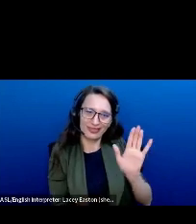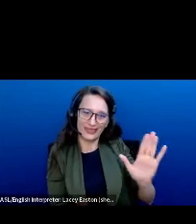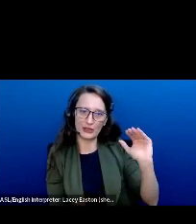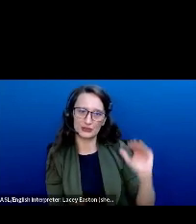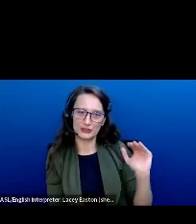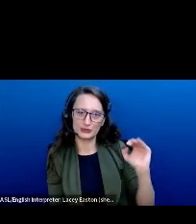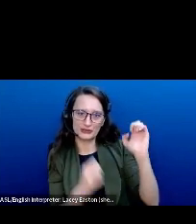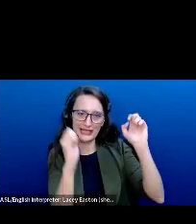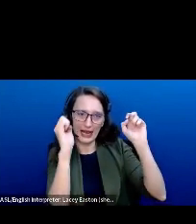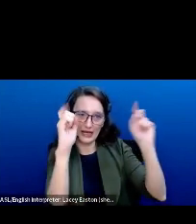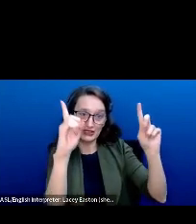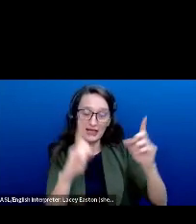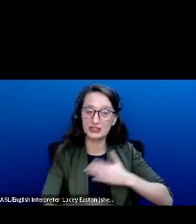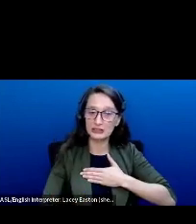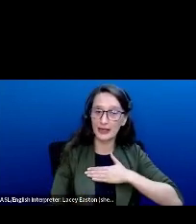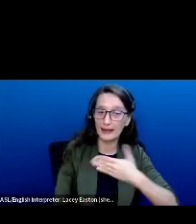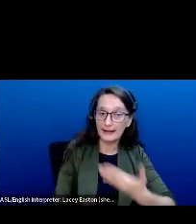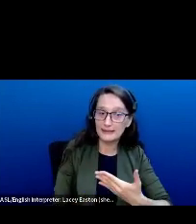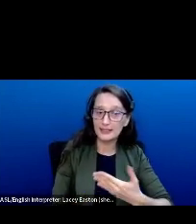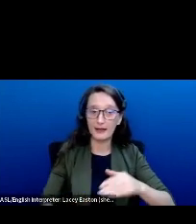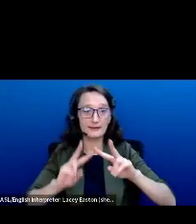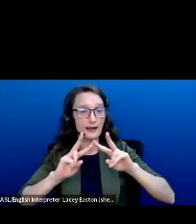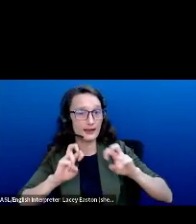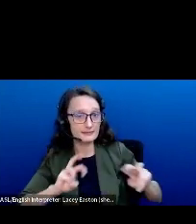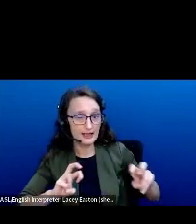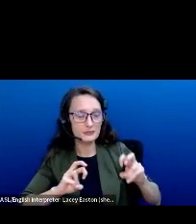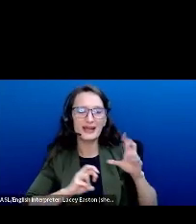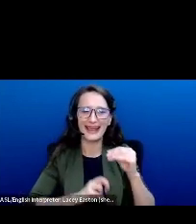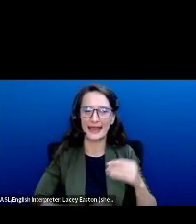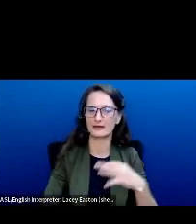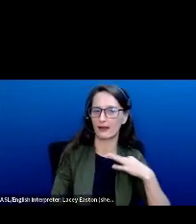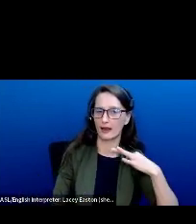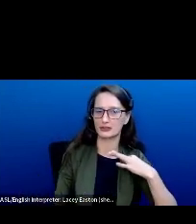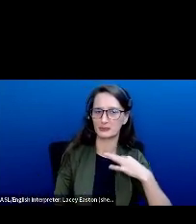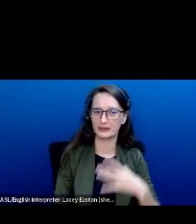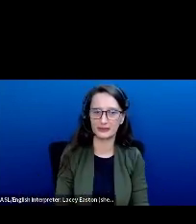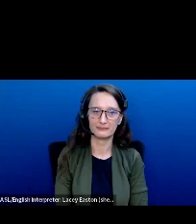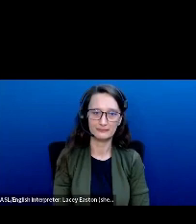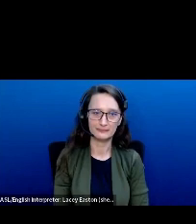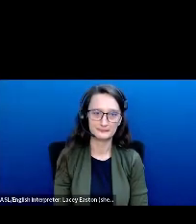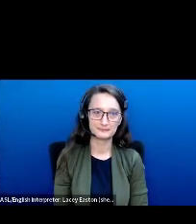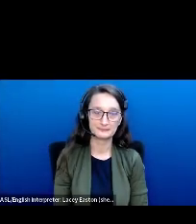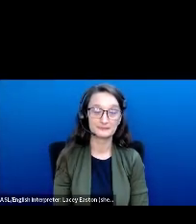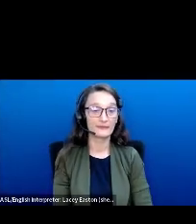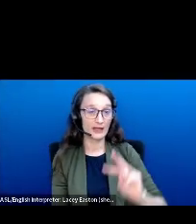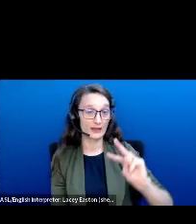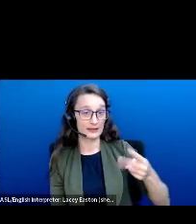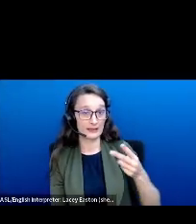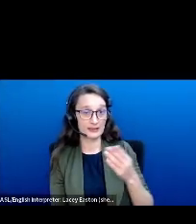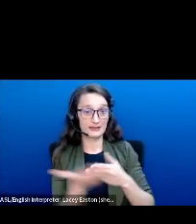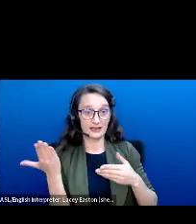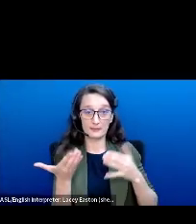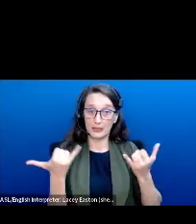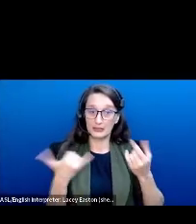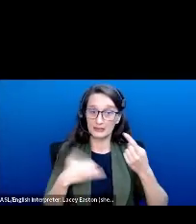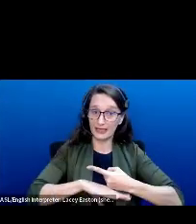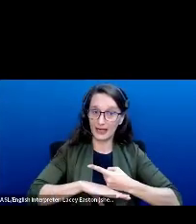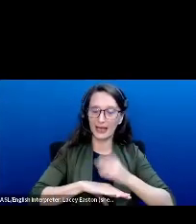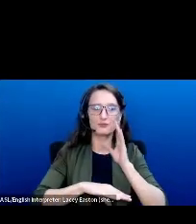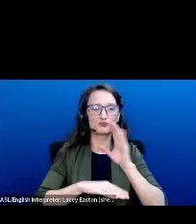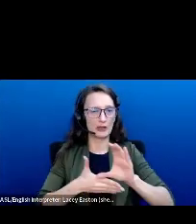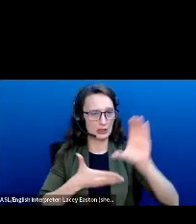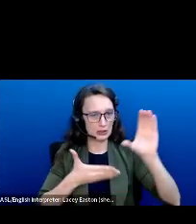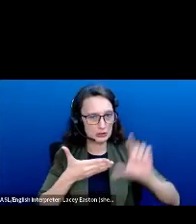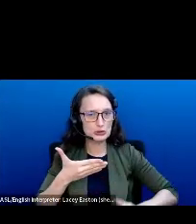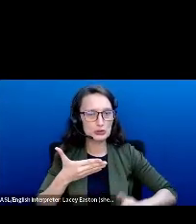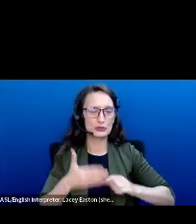consentimiento educativo, las evaluaciones y la elegibilidad de sus hijos en la segunda parte concluiremos la serie de garantías procesales